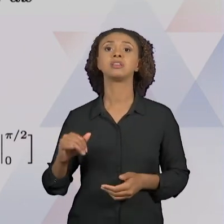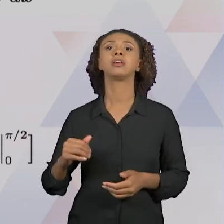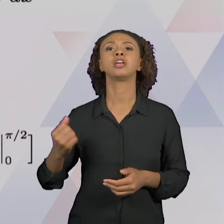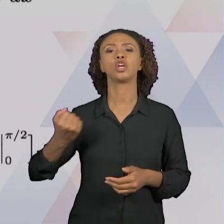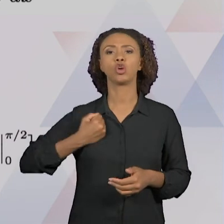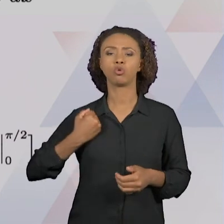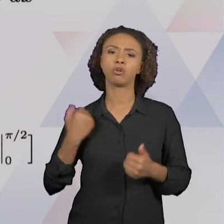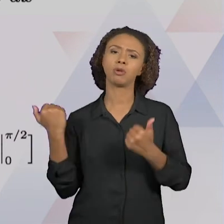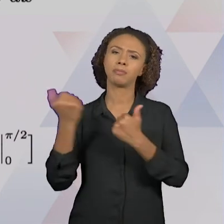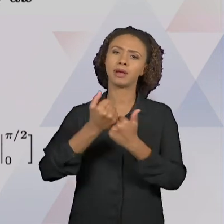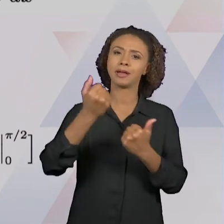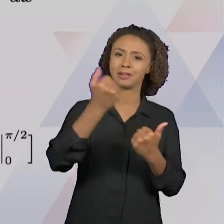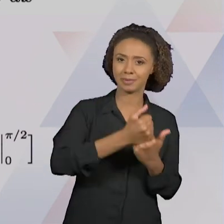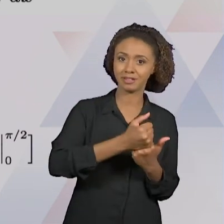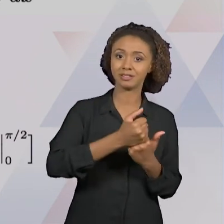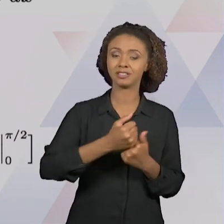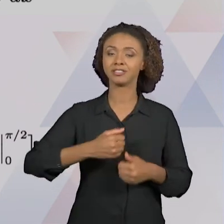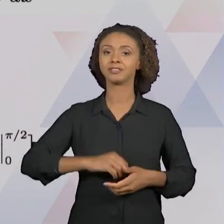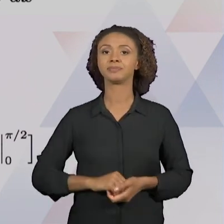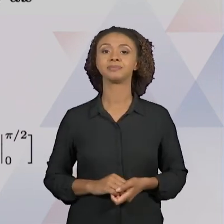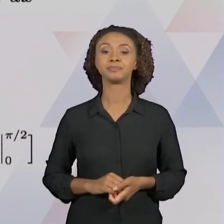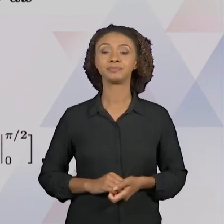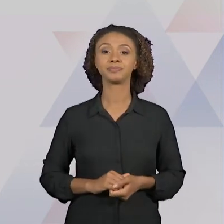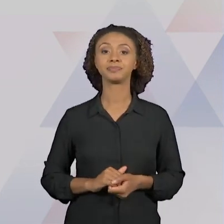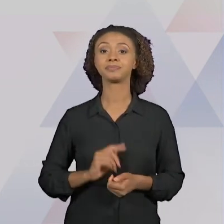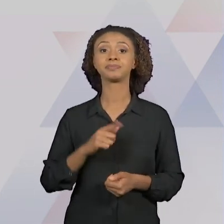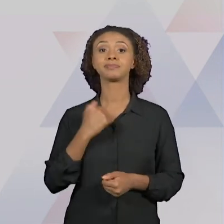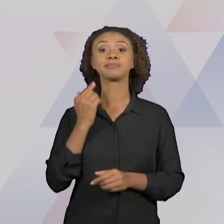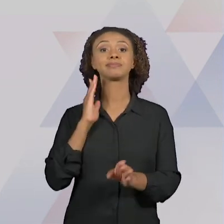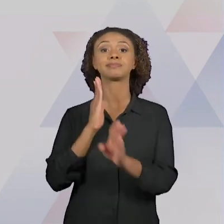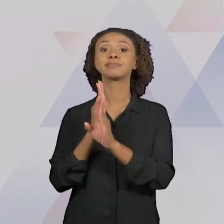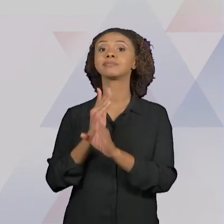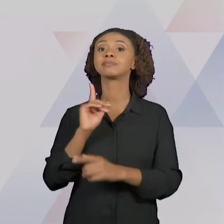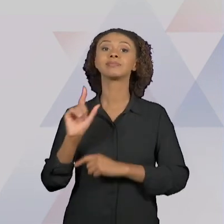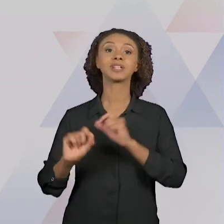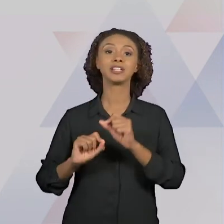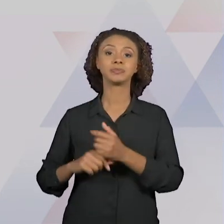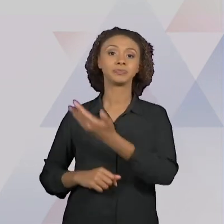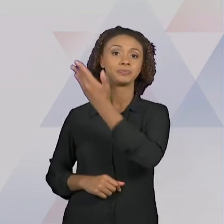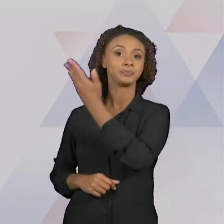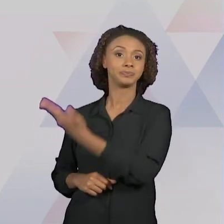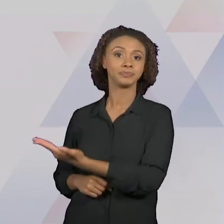E A GENTE CHEGA AO COEFICIENTE "BN"...